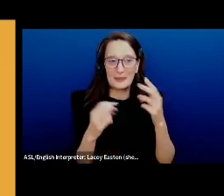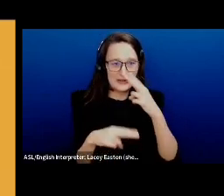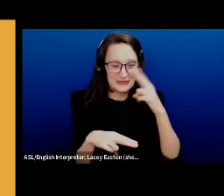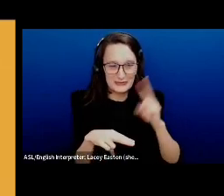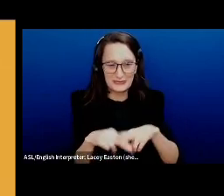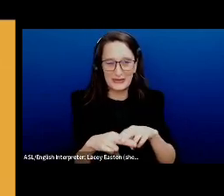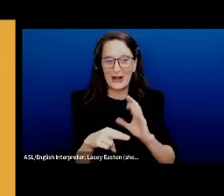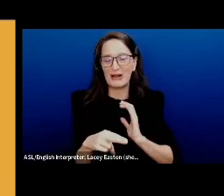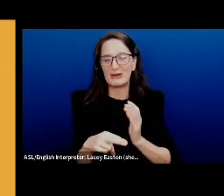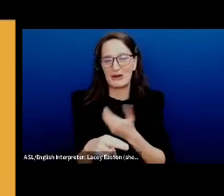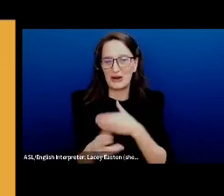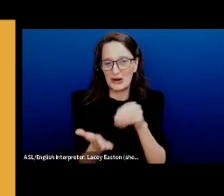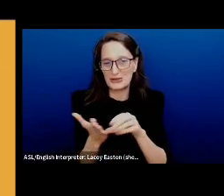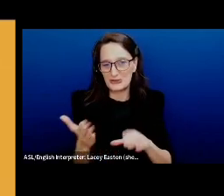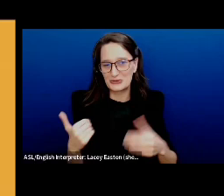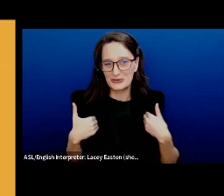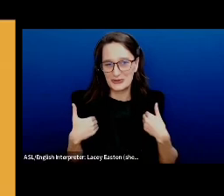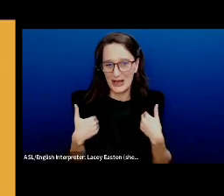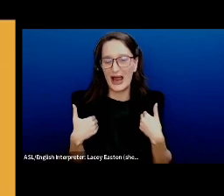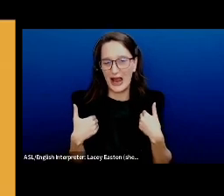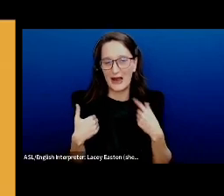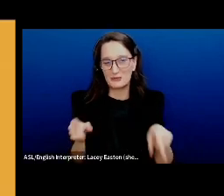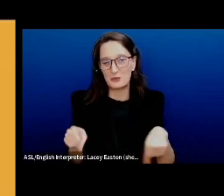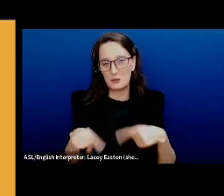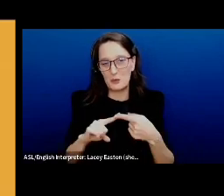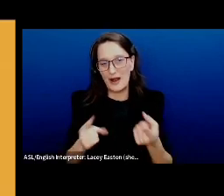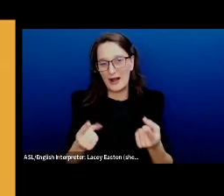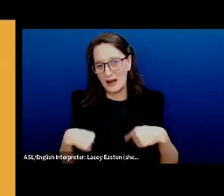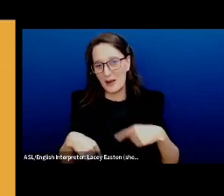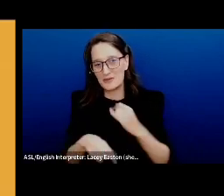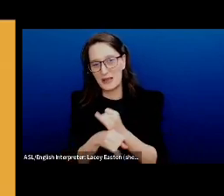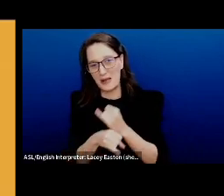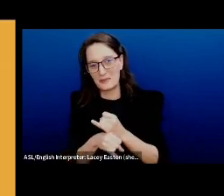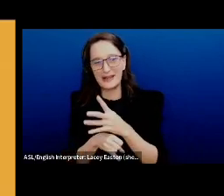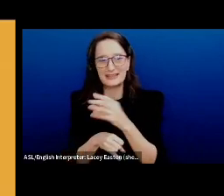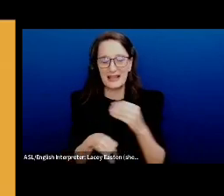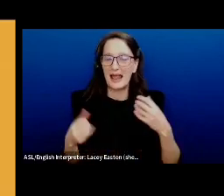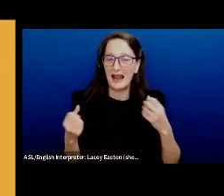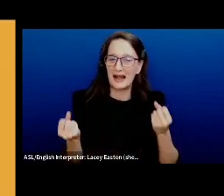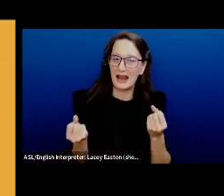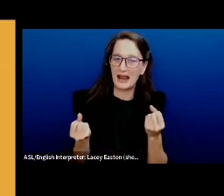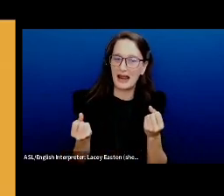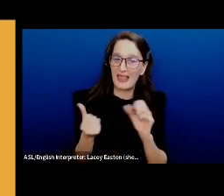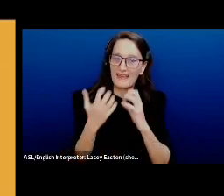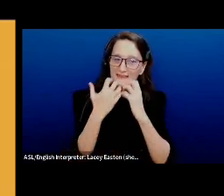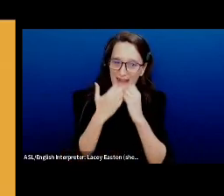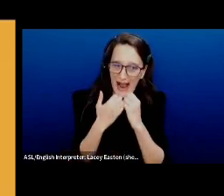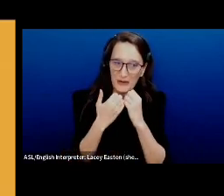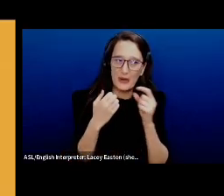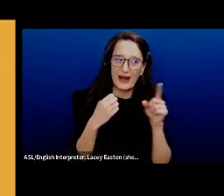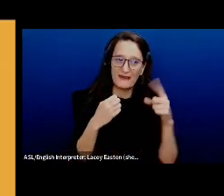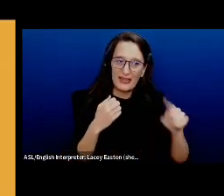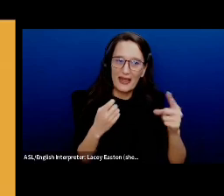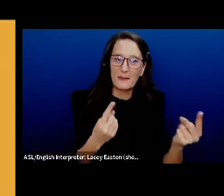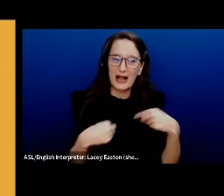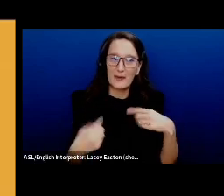estudiantes y cuánto significa para ellos estar en el CSB, incluso si es solo un